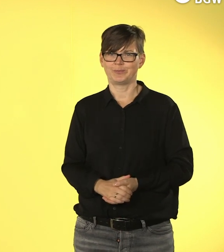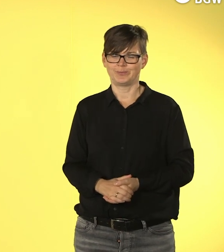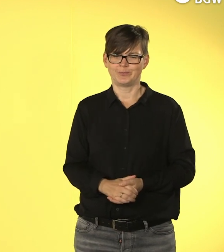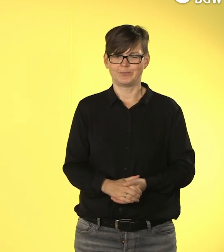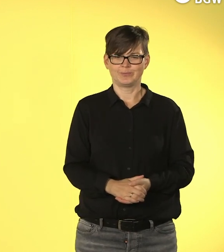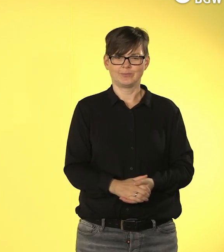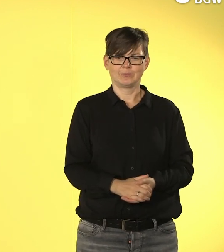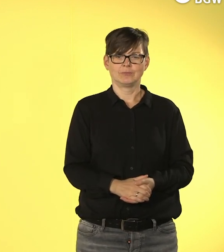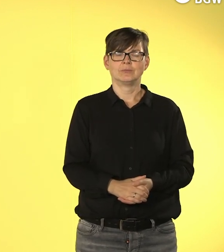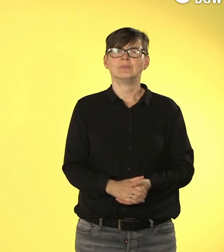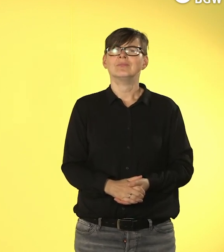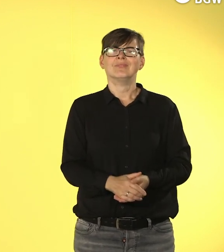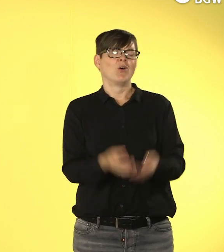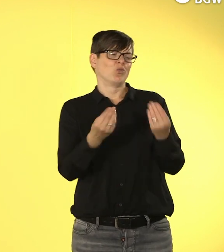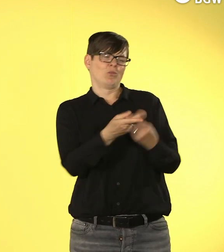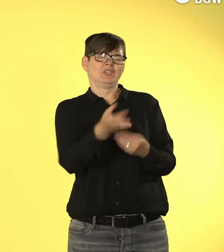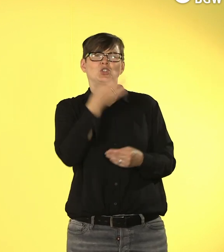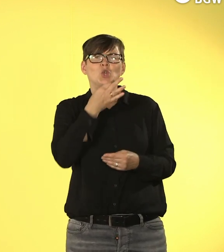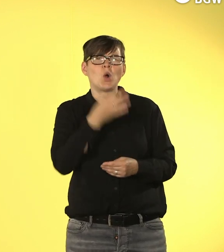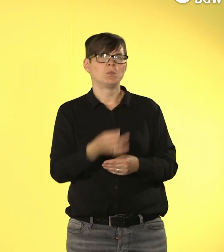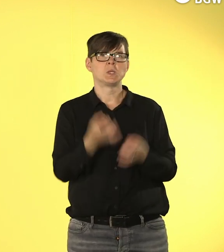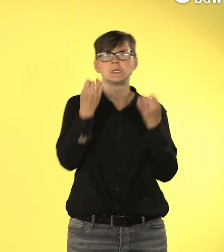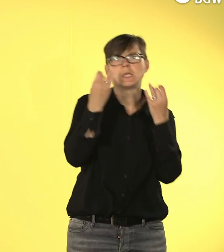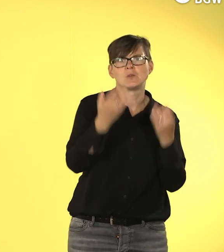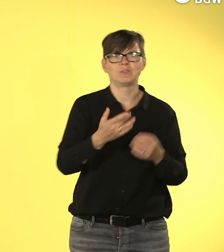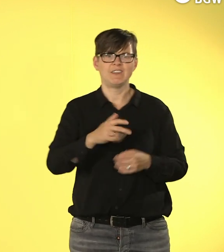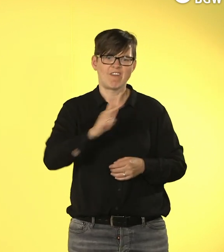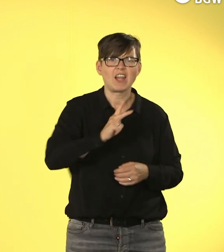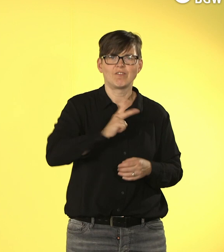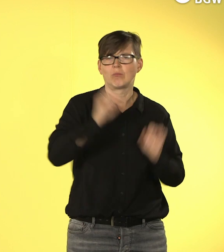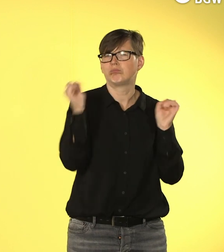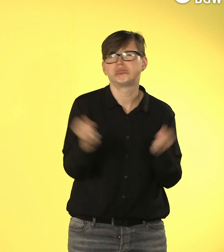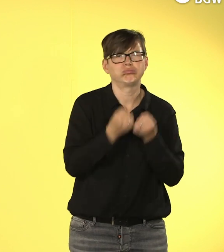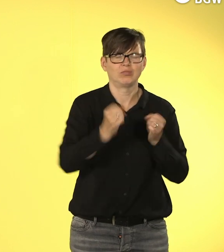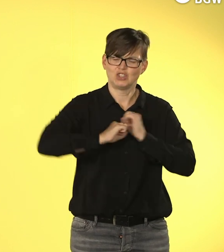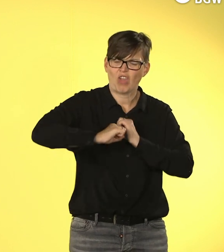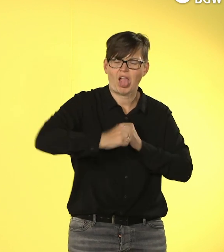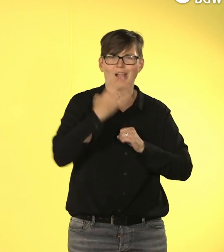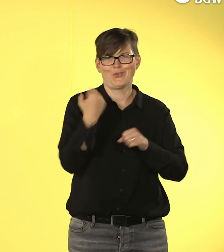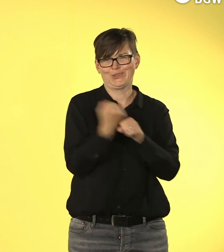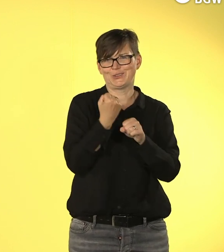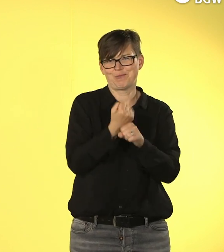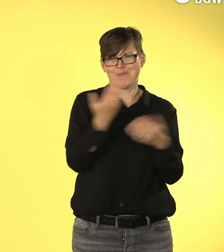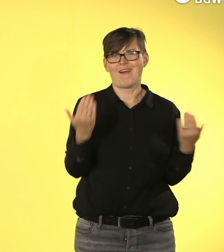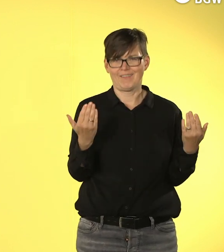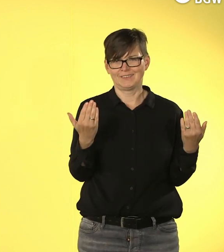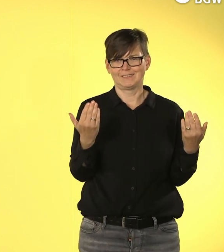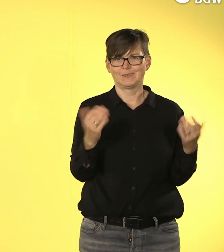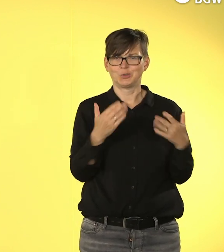Ungeduldig. Junge Menschen sind eher ungeduldig oder ungeduldiger als ältere. Das ist richtig.